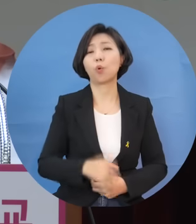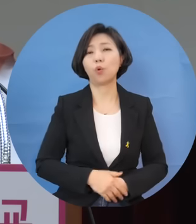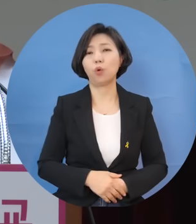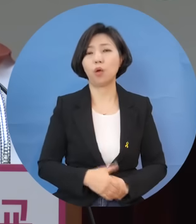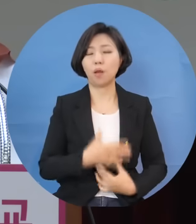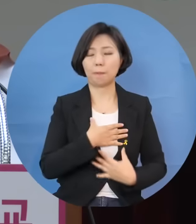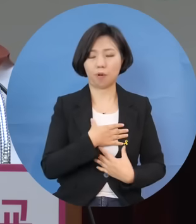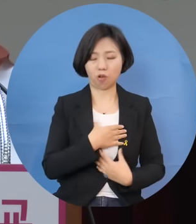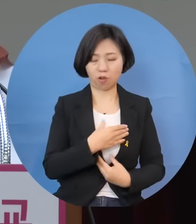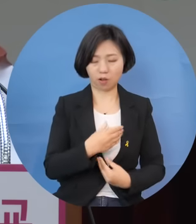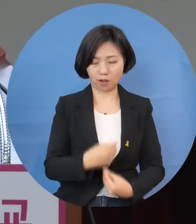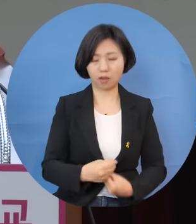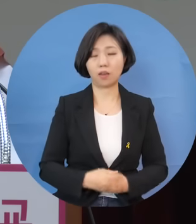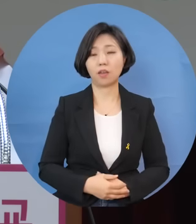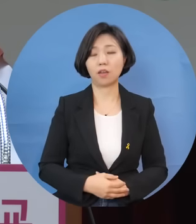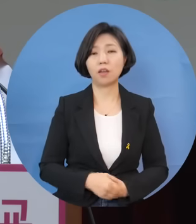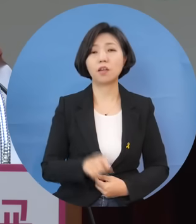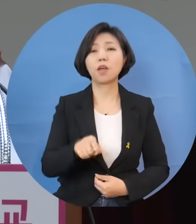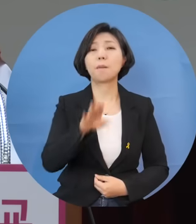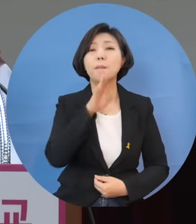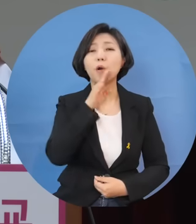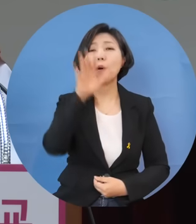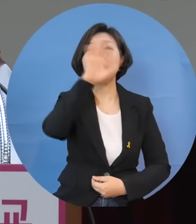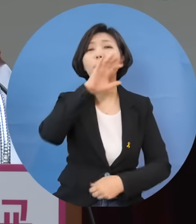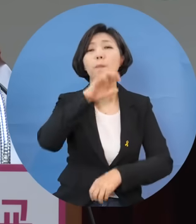편안하지요. 이게 '수행자'예요. 그래서...